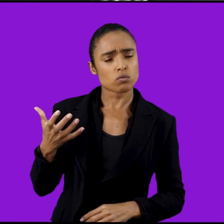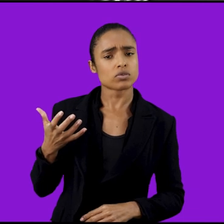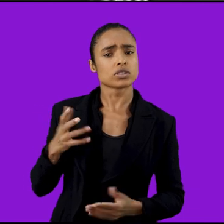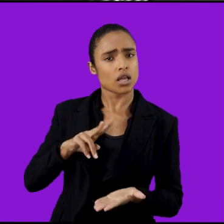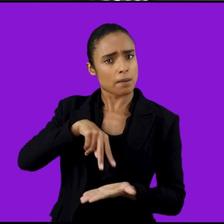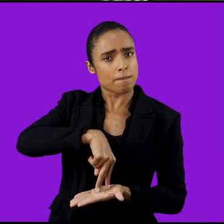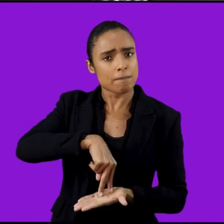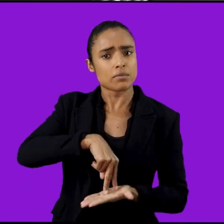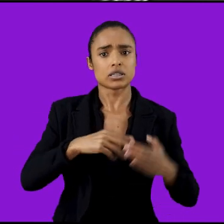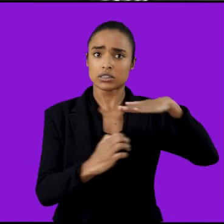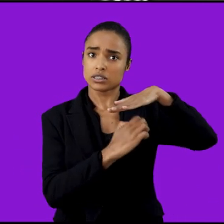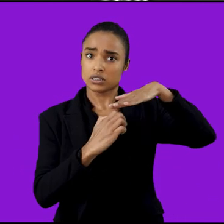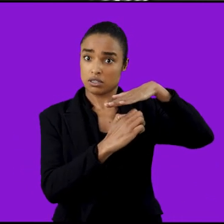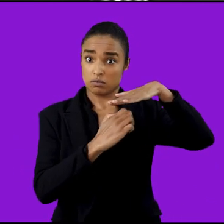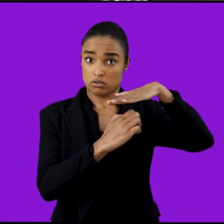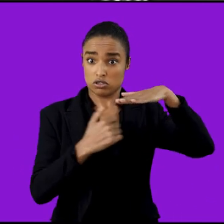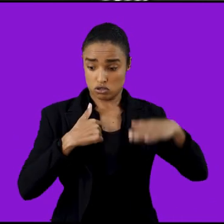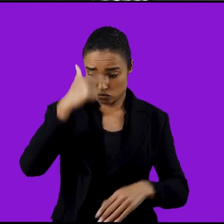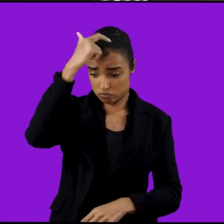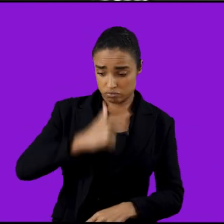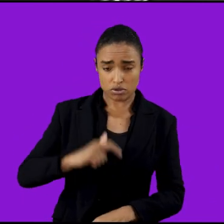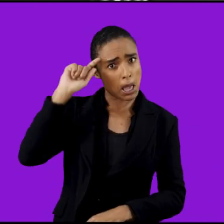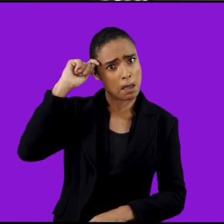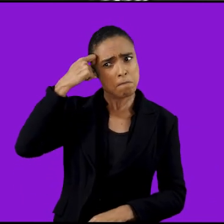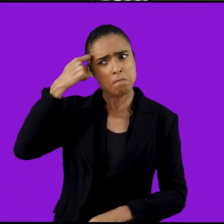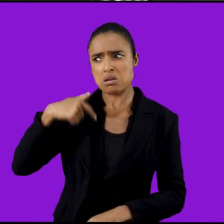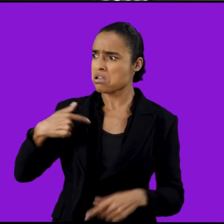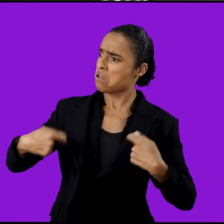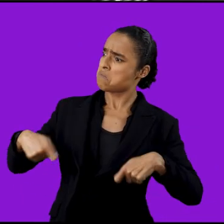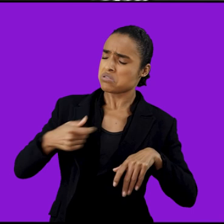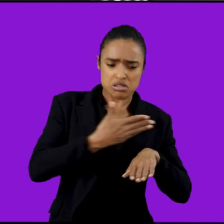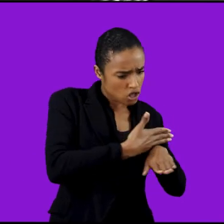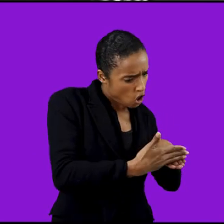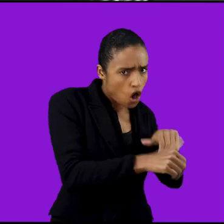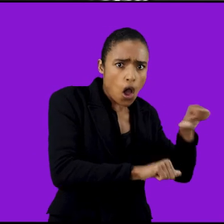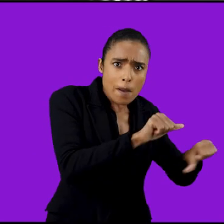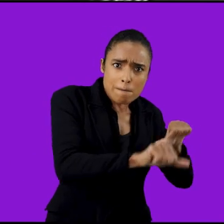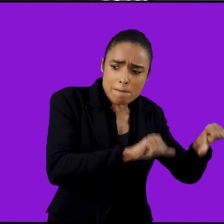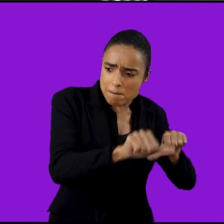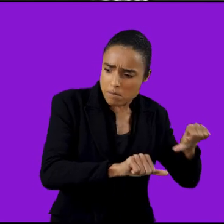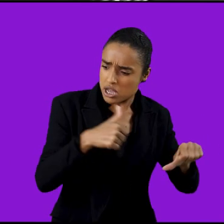empresa, eu quero fornecer para uma grande empresa sendo preta. Eu não vou precisar me embranquecer. Virar um personagem.